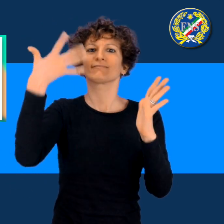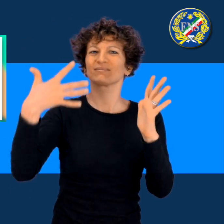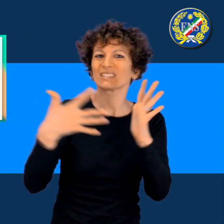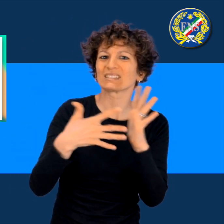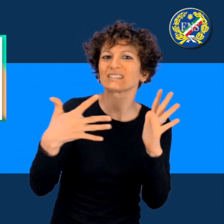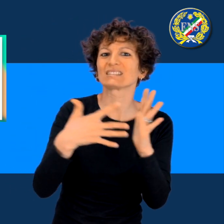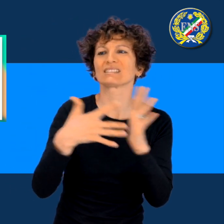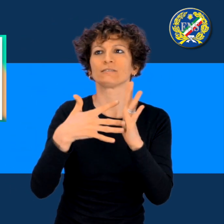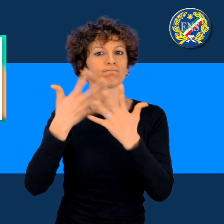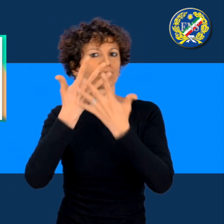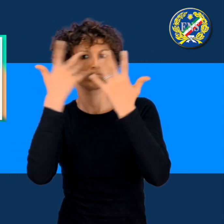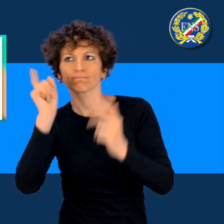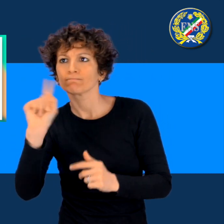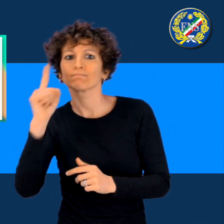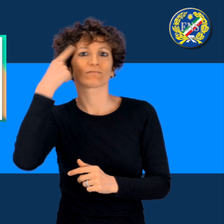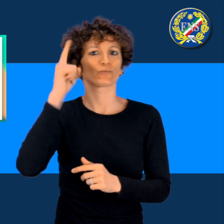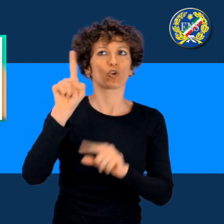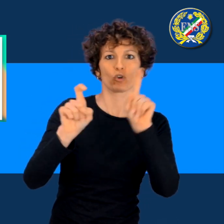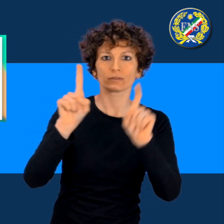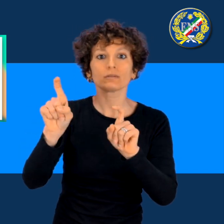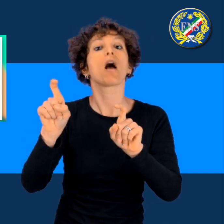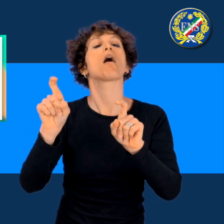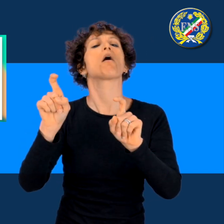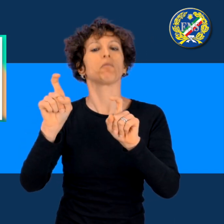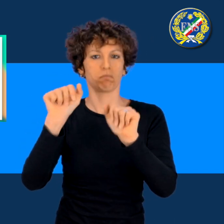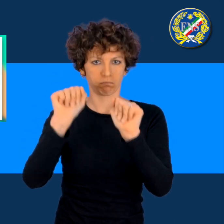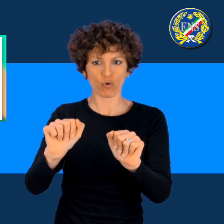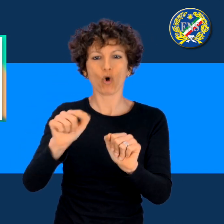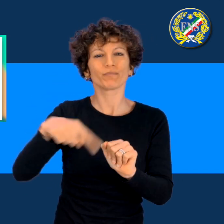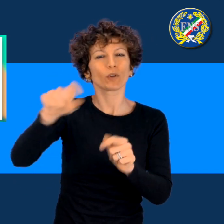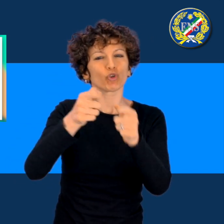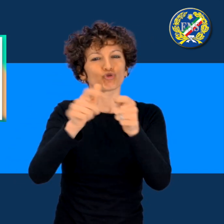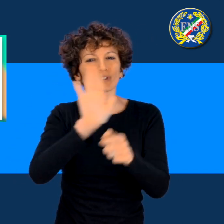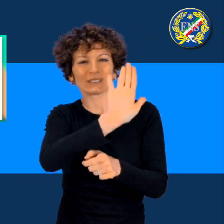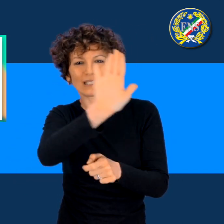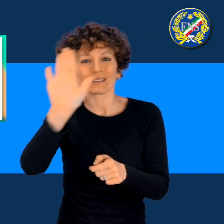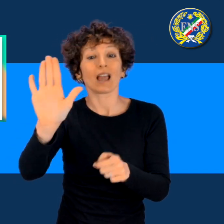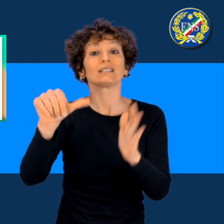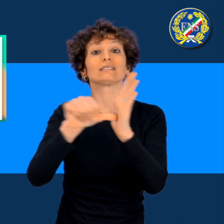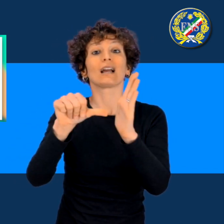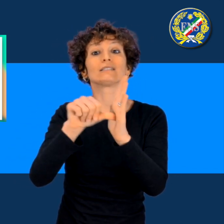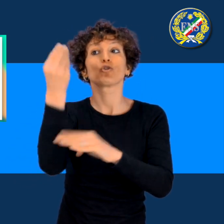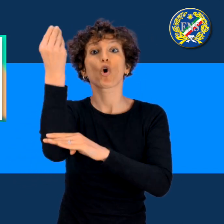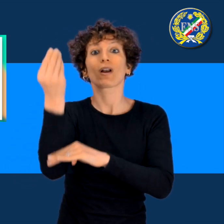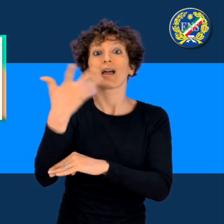chiarimento o richiesta di aiuto per la presentazione della domanda invitiamo socie e soci ENS